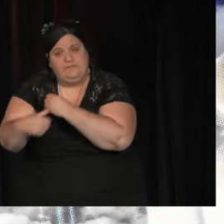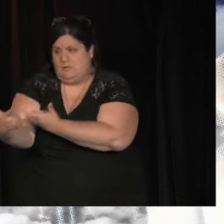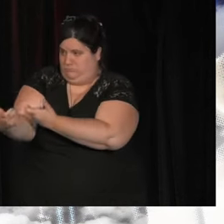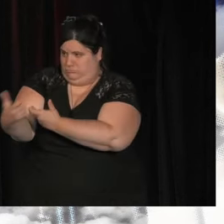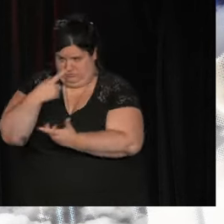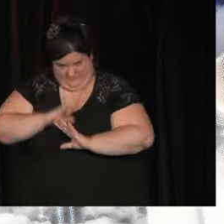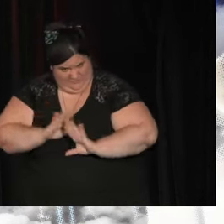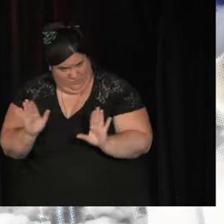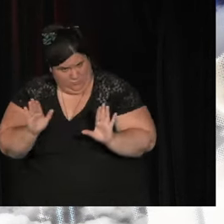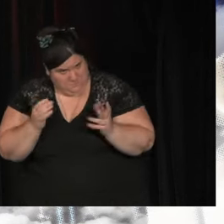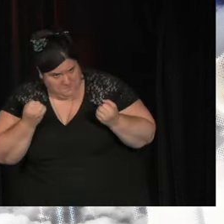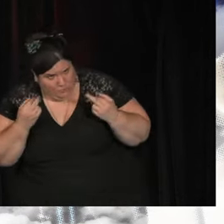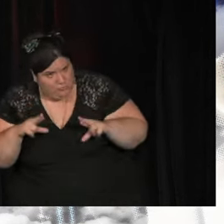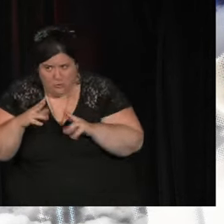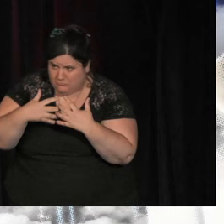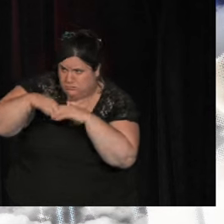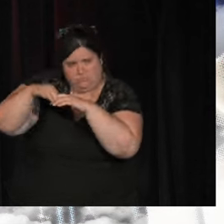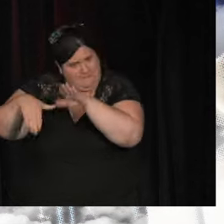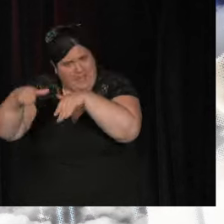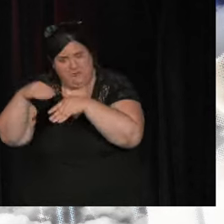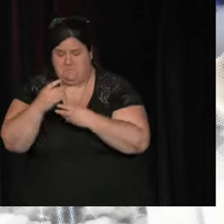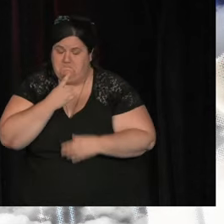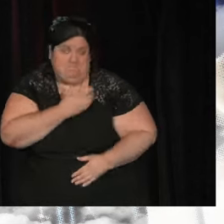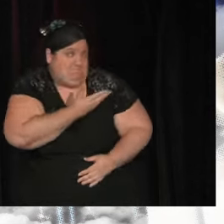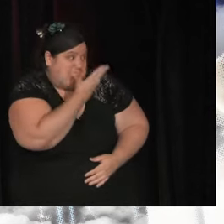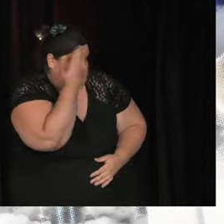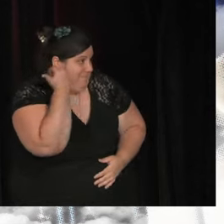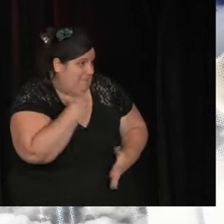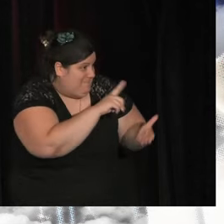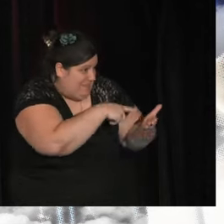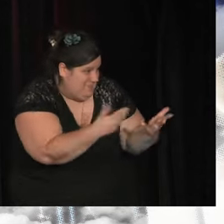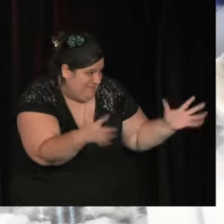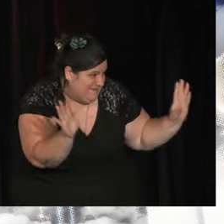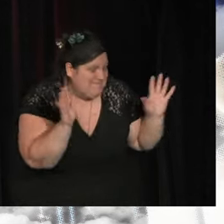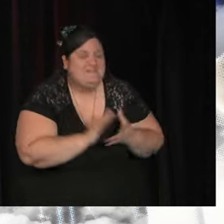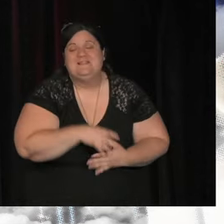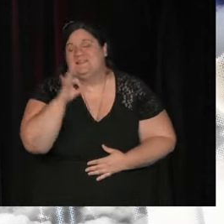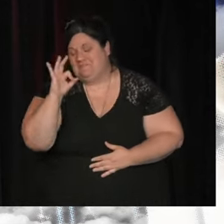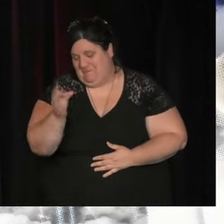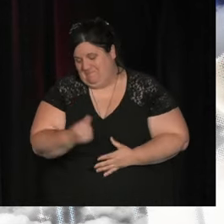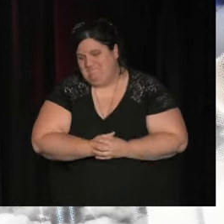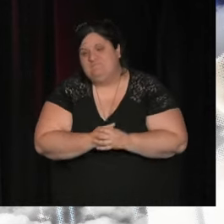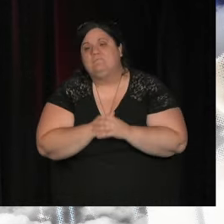On ne le saura jamais, mais en tout cas, le projet est annulé. Et ce qui va se passer, c'est que les boss de Blizzard vont